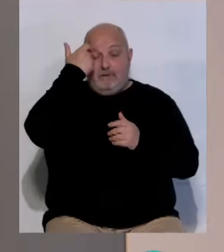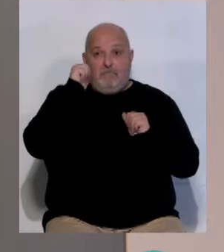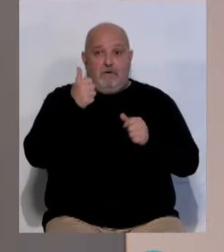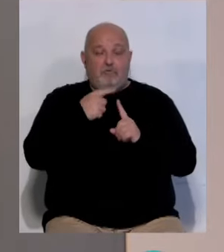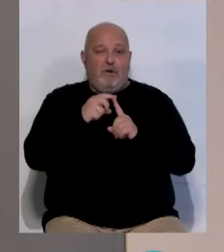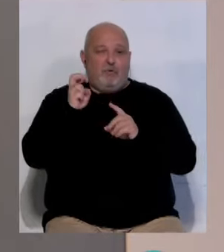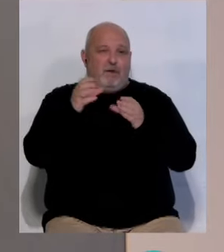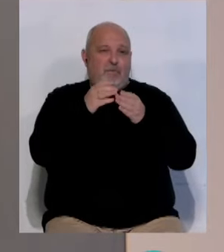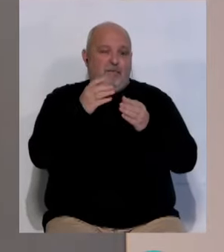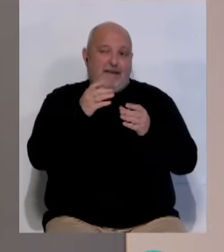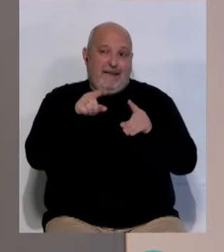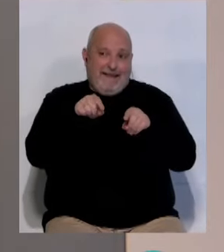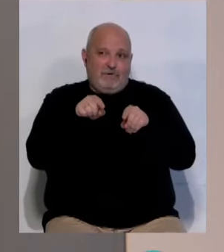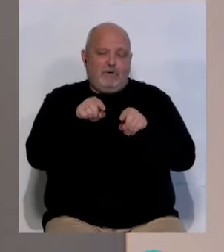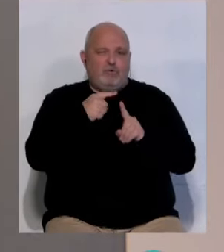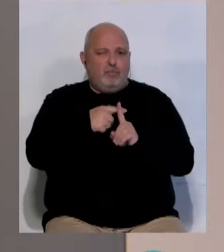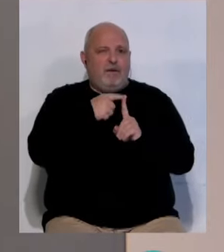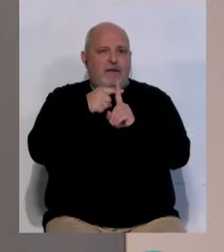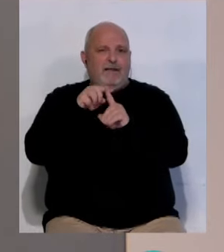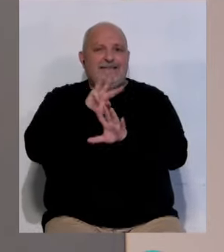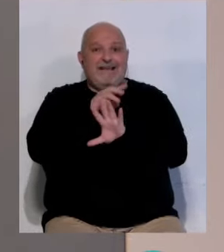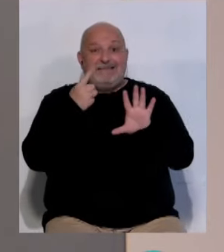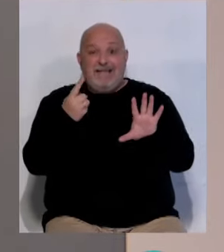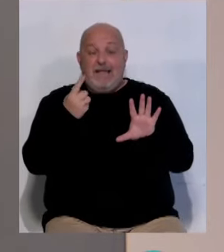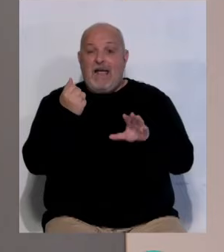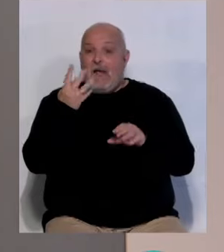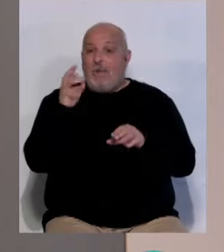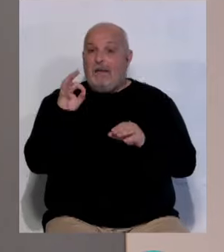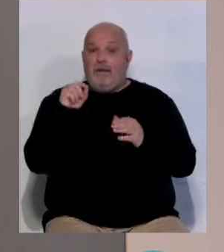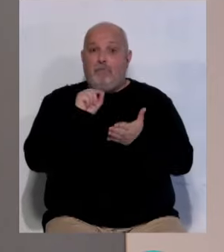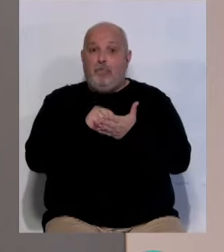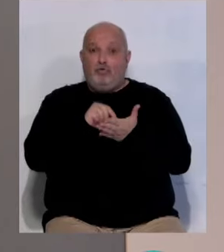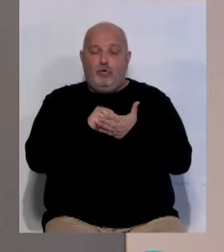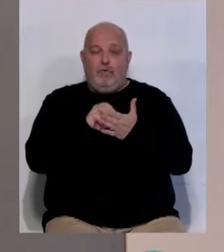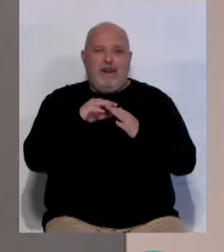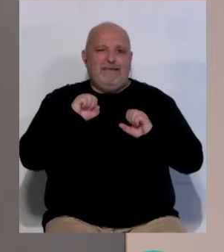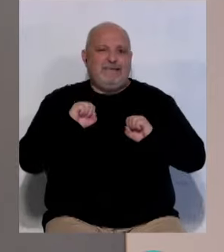los equipos y hay que terminar sumando esos 36 a 40 puntos que te dan la salvación Porque además